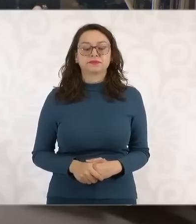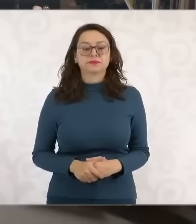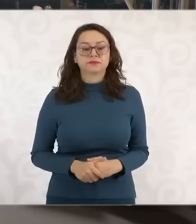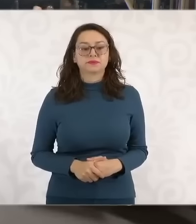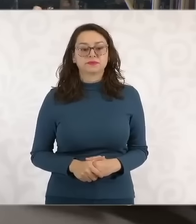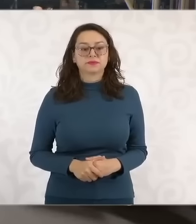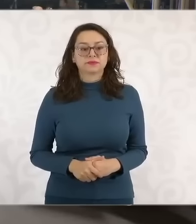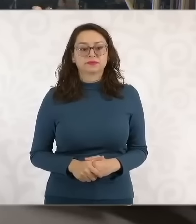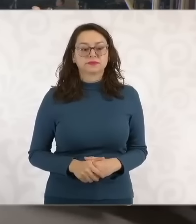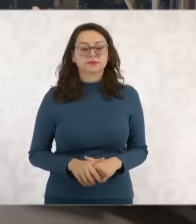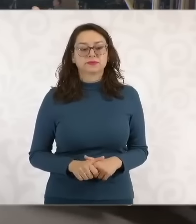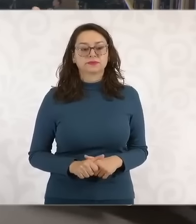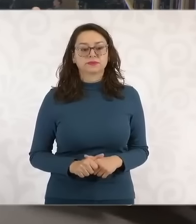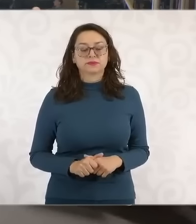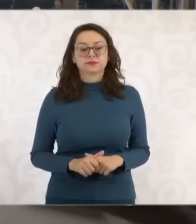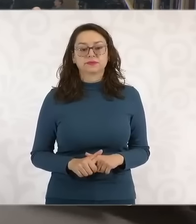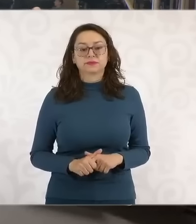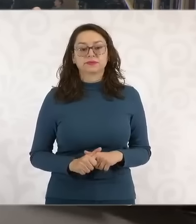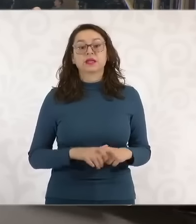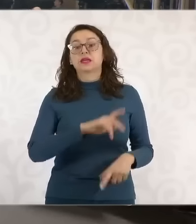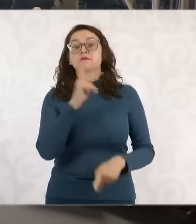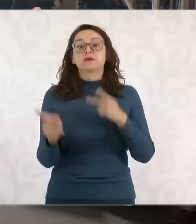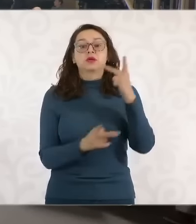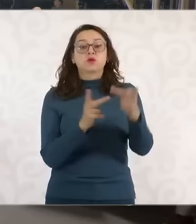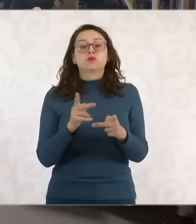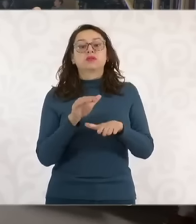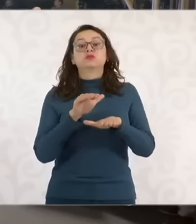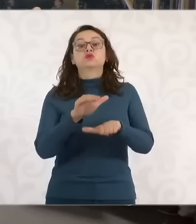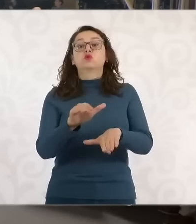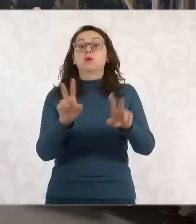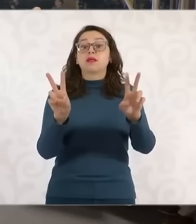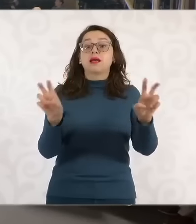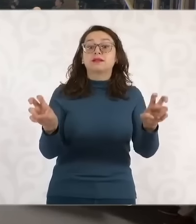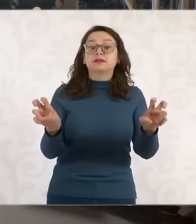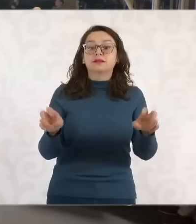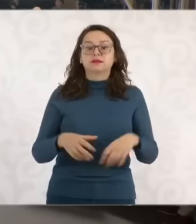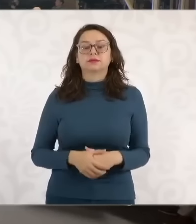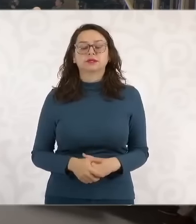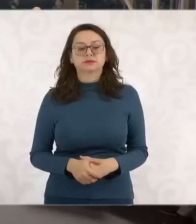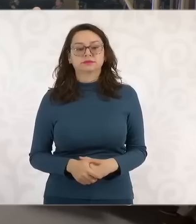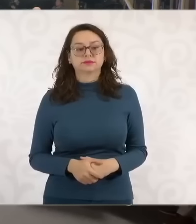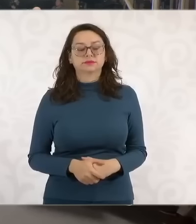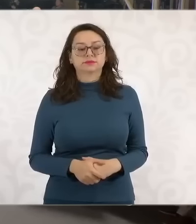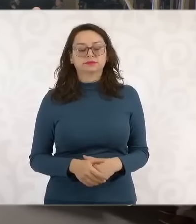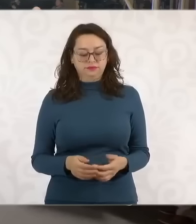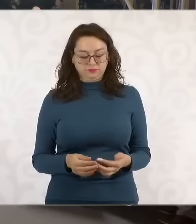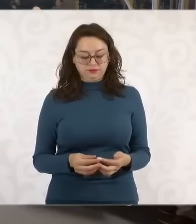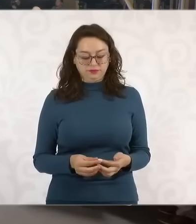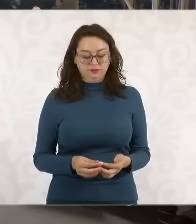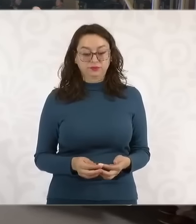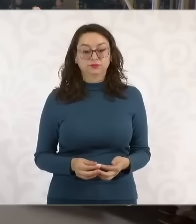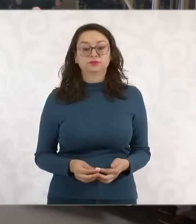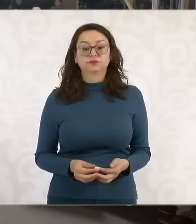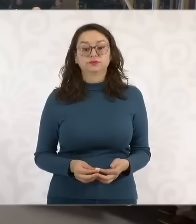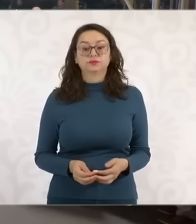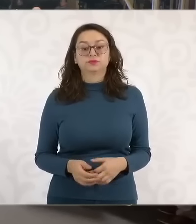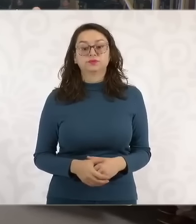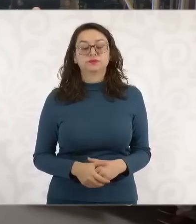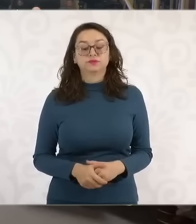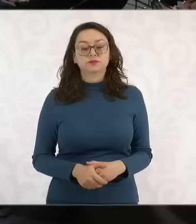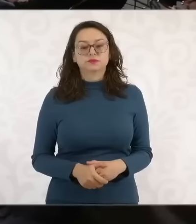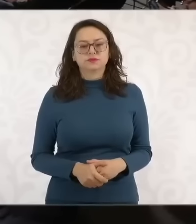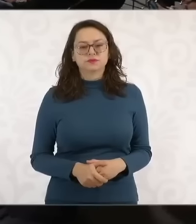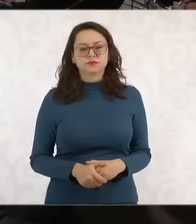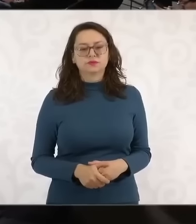Ahora sí, si quieren preguntas sobre el tema, si les parece sobre el tema. A ver.